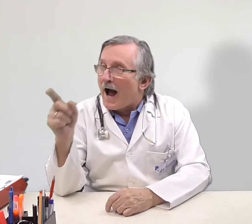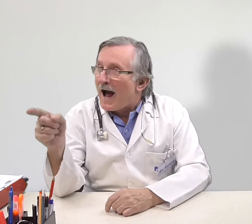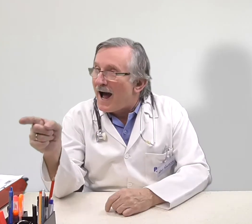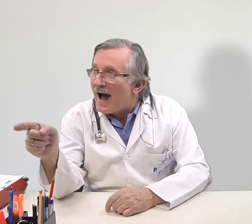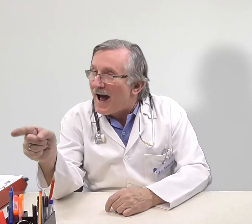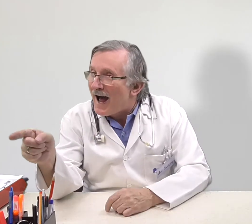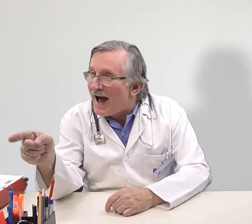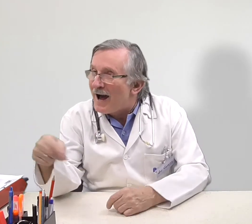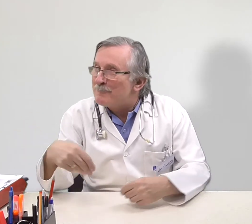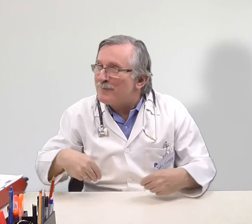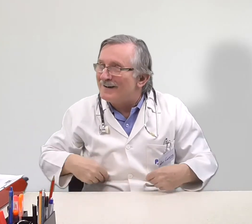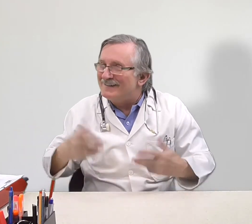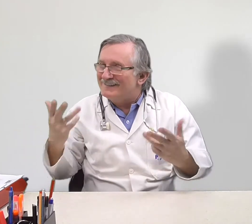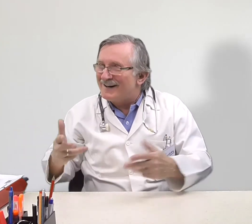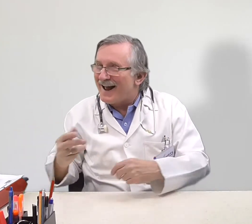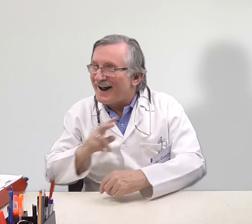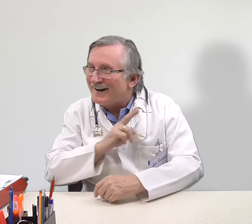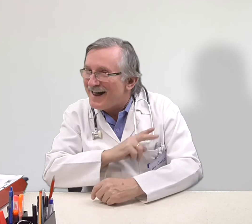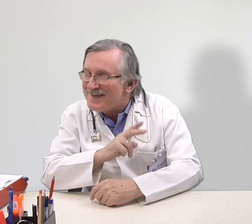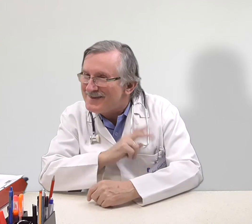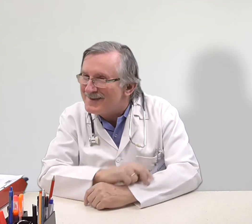Aaa! Pani chce rentę!